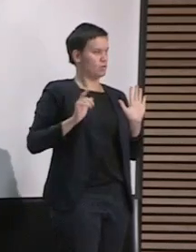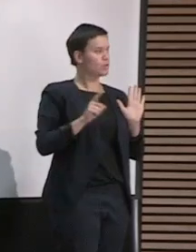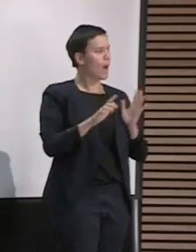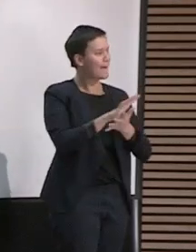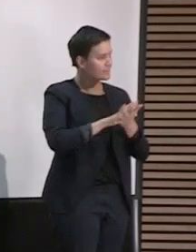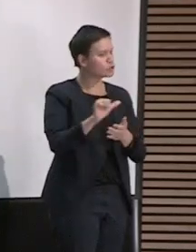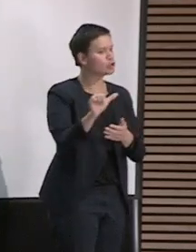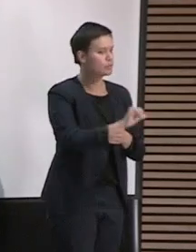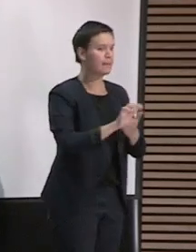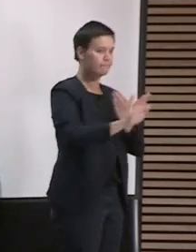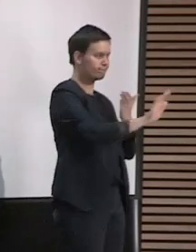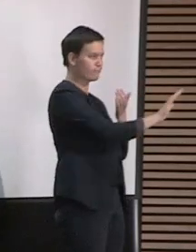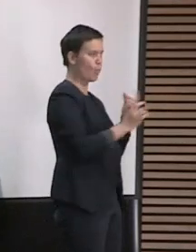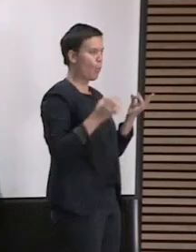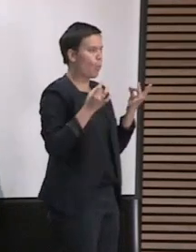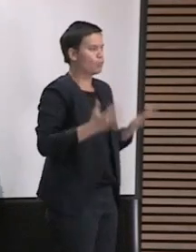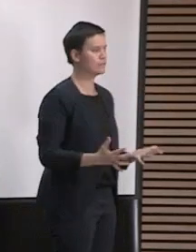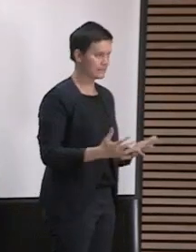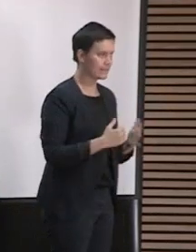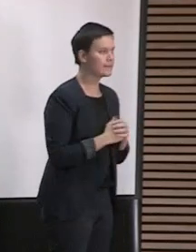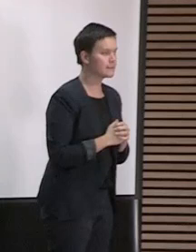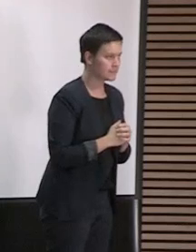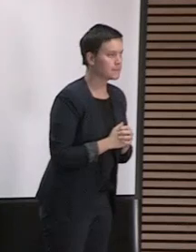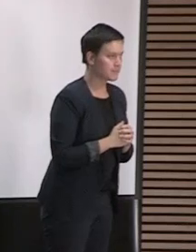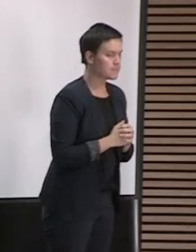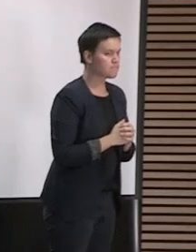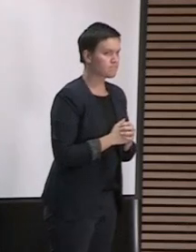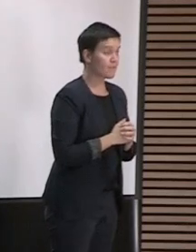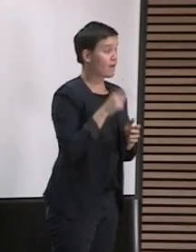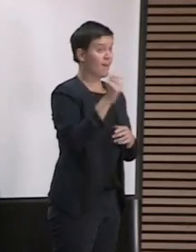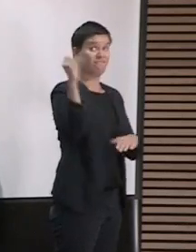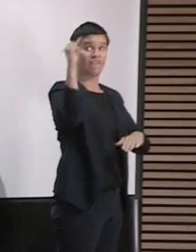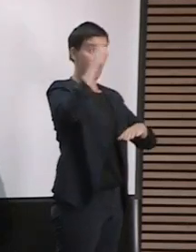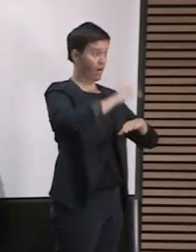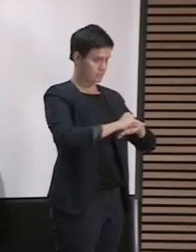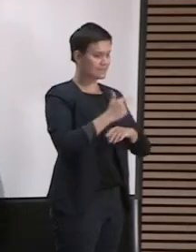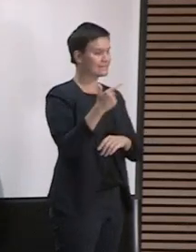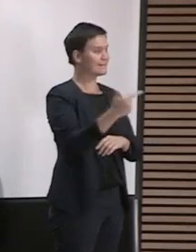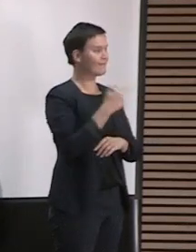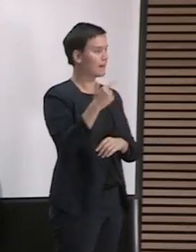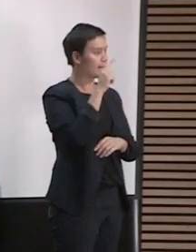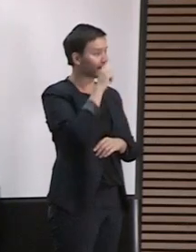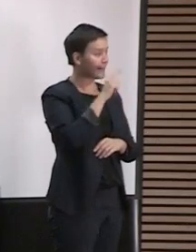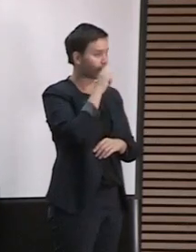te rehitatanga o nga whakamatautau kua kohia e enei iwi- ka rite ki. Te tikanga o te- me kua whakawhiti atu ratau